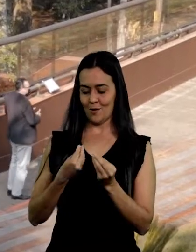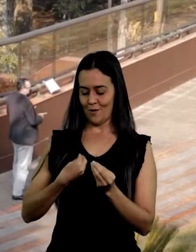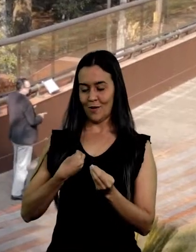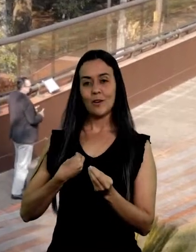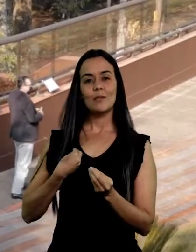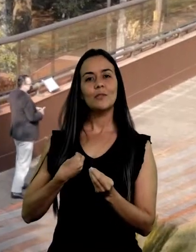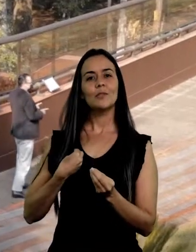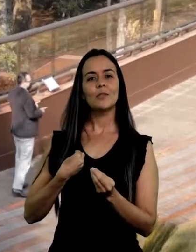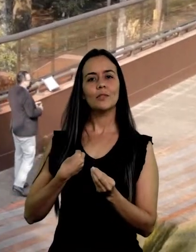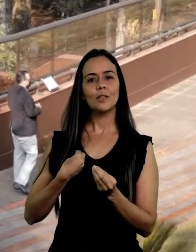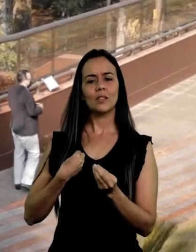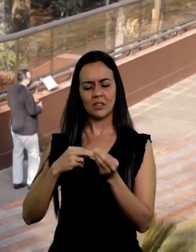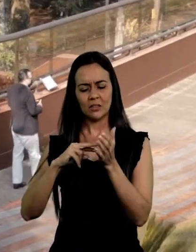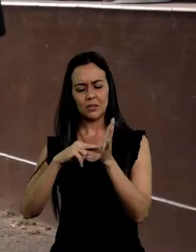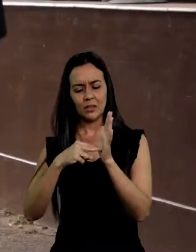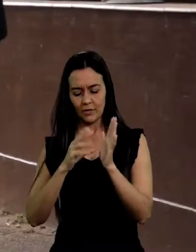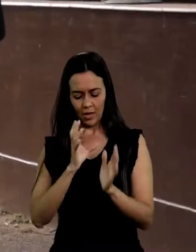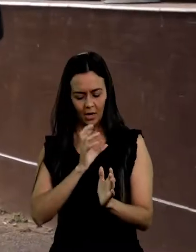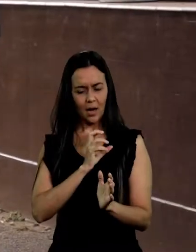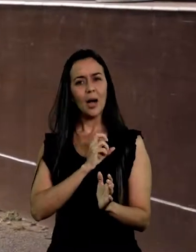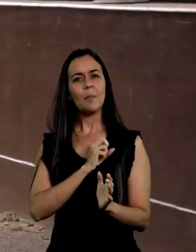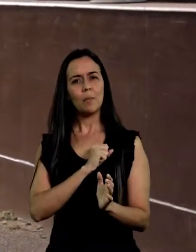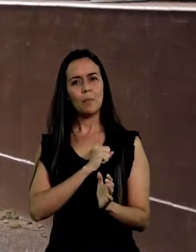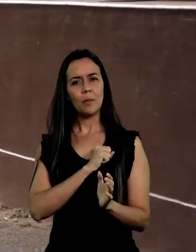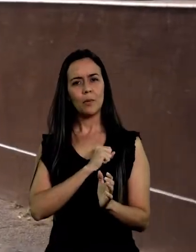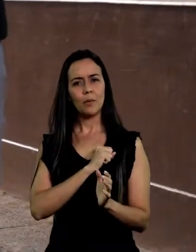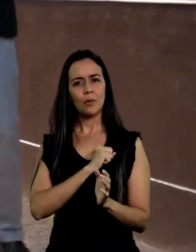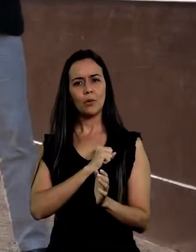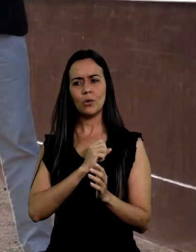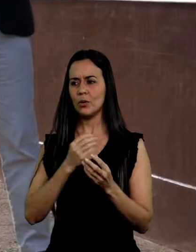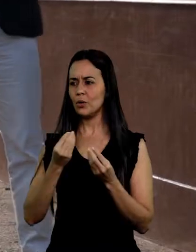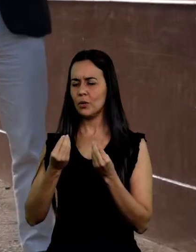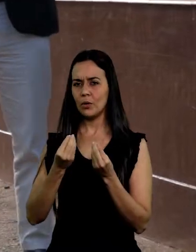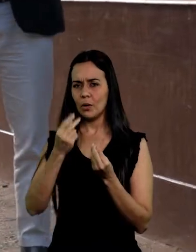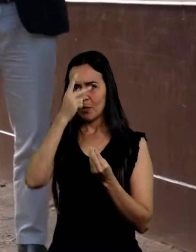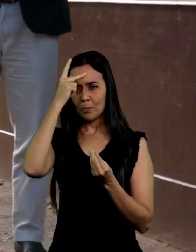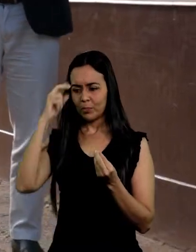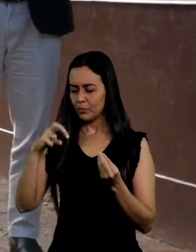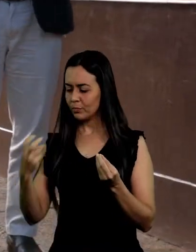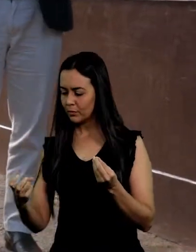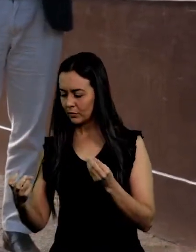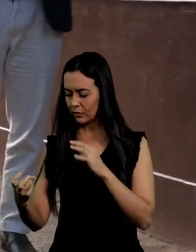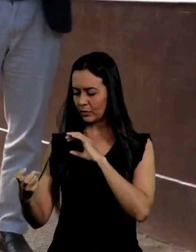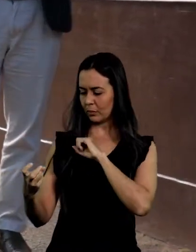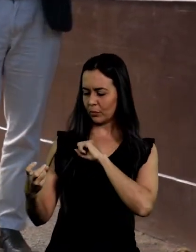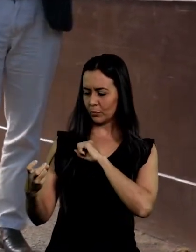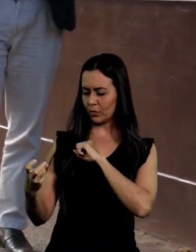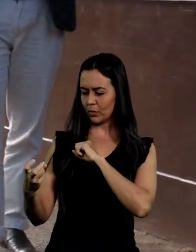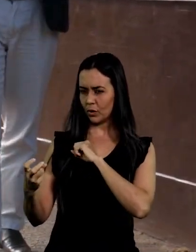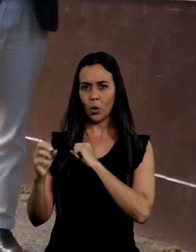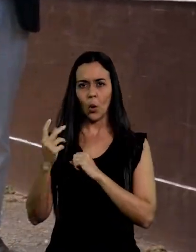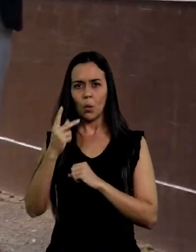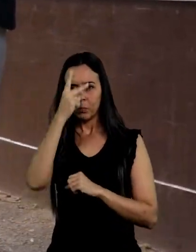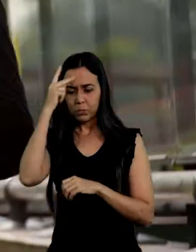O ato de amor que você pode fazer pelos seus, as pessoas que você gosta, é você ficar longe deles.